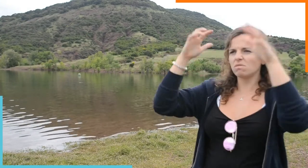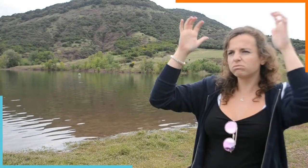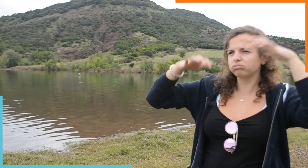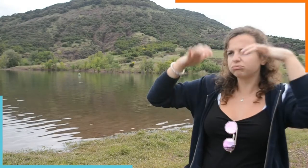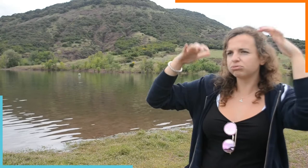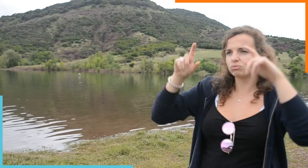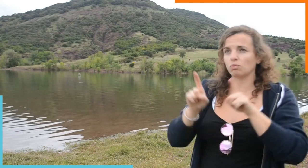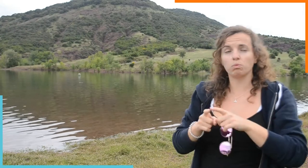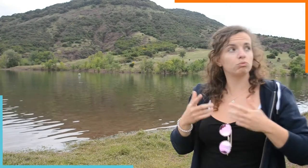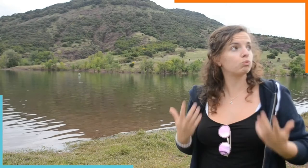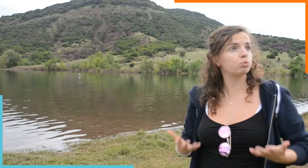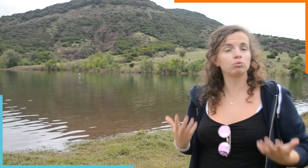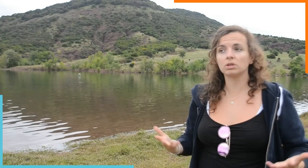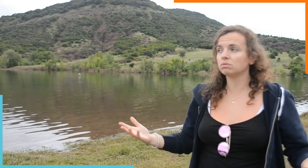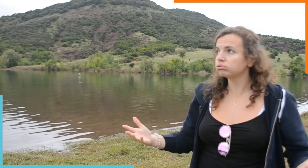avec de la pluie comme aujourd'hui.